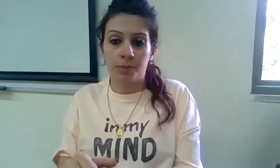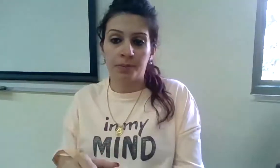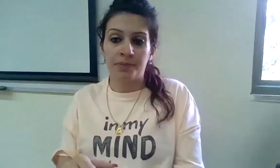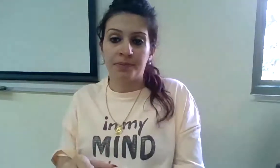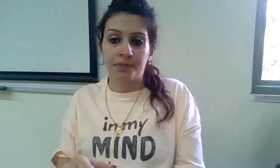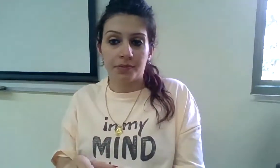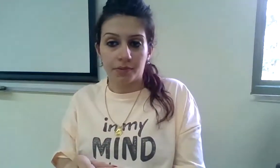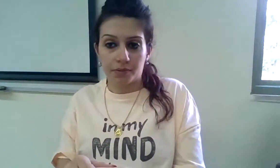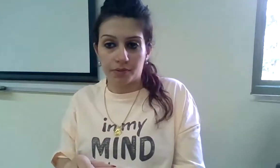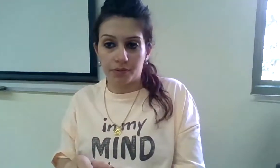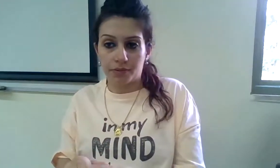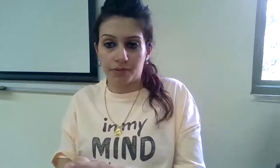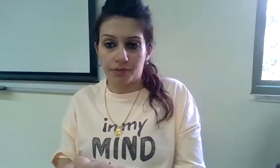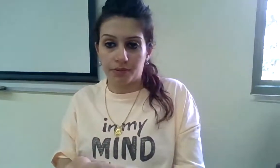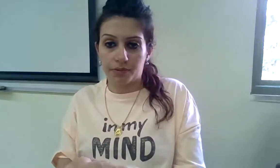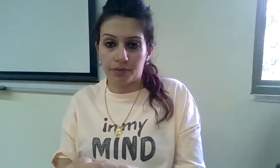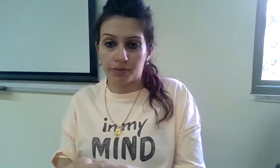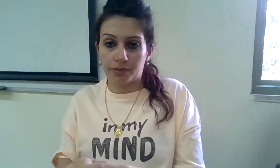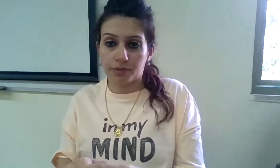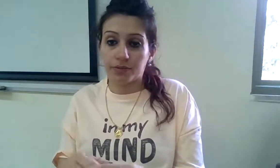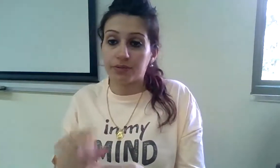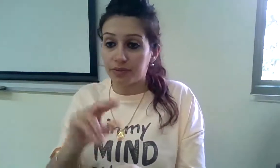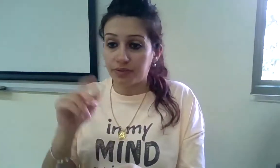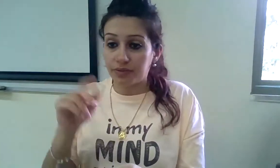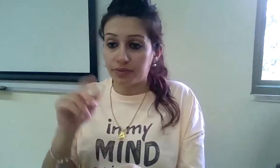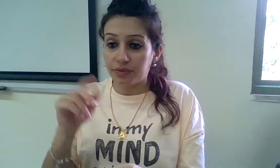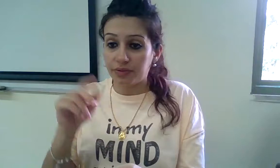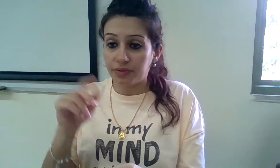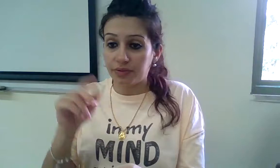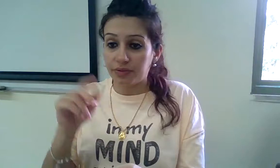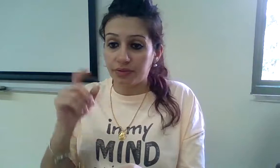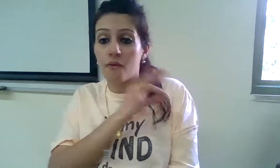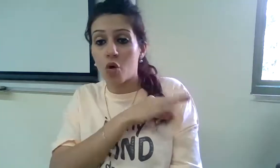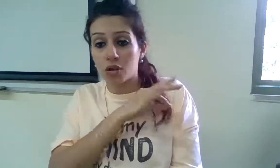في المرحلة الثانوية أو حتى القدرة على الالتحاق بالتعليم العالي